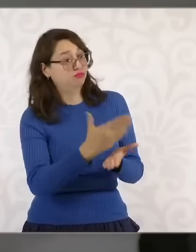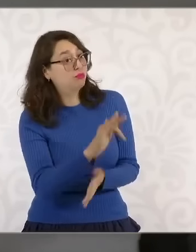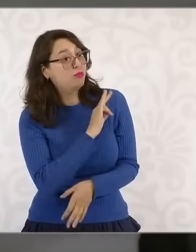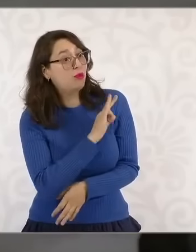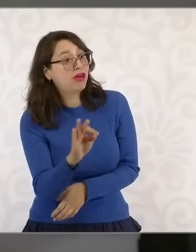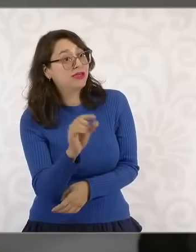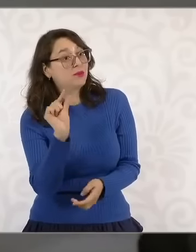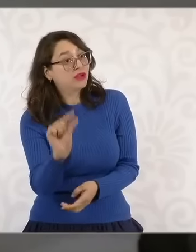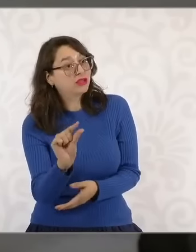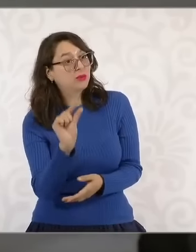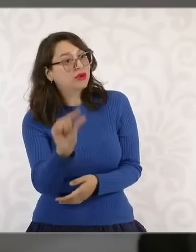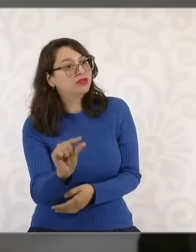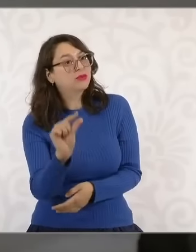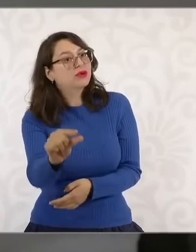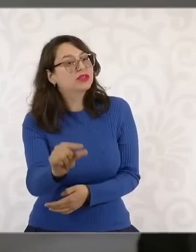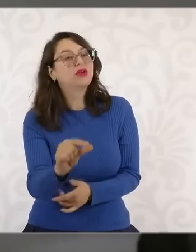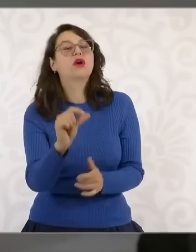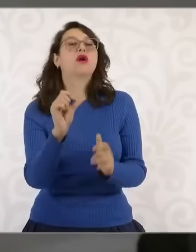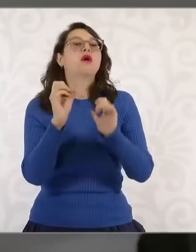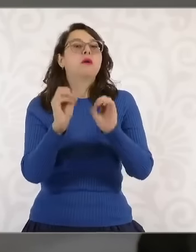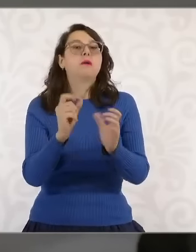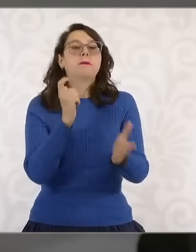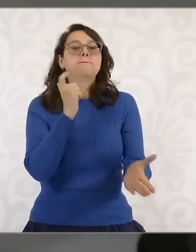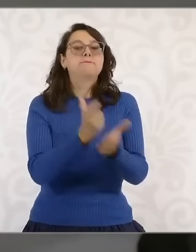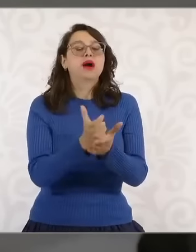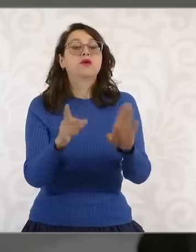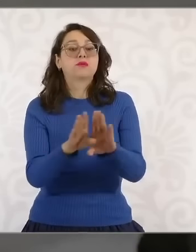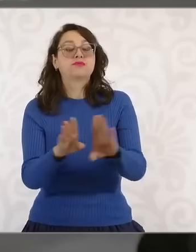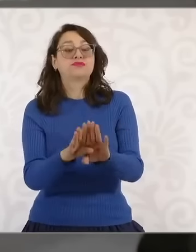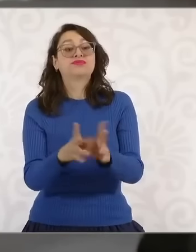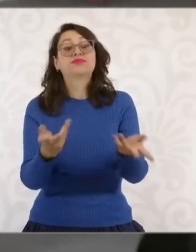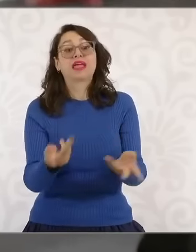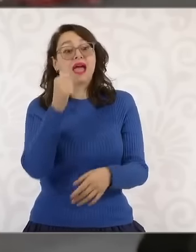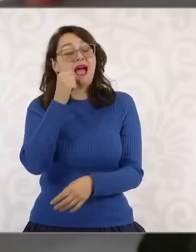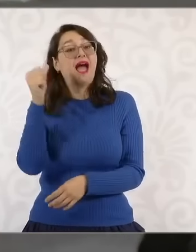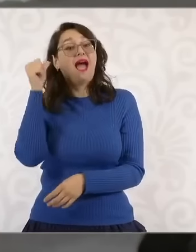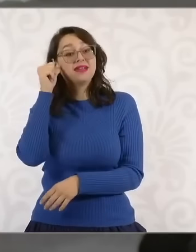inicio, ¿qué opinión le merece que el día de ayer Salinas Piego haya buscado una entrevista